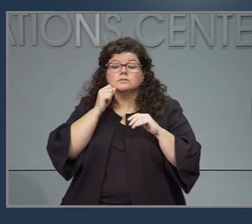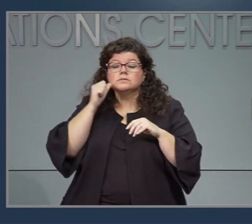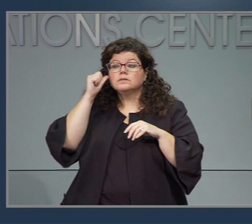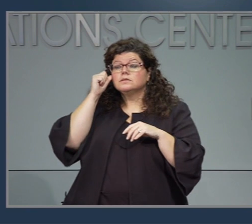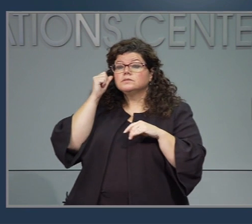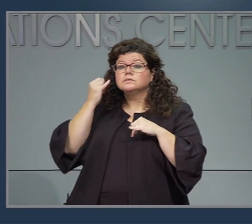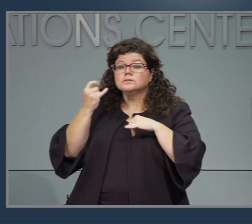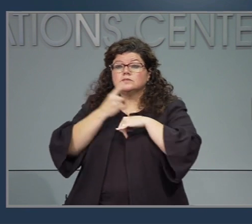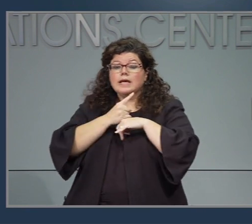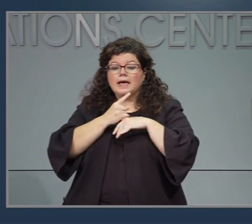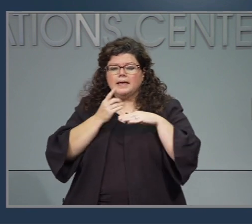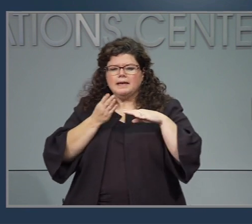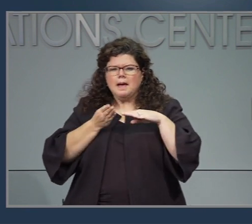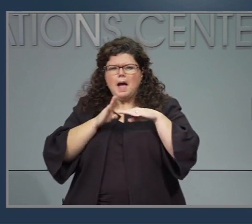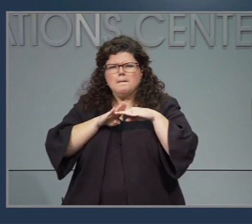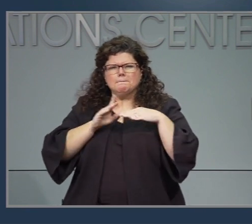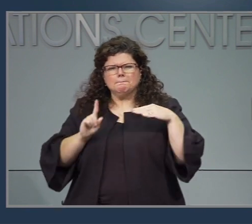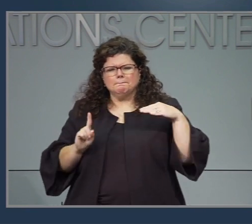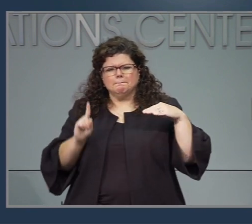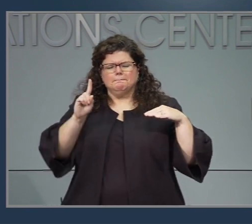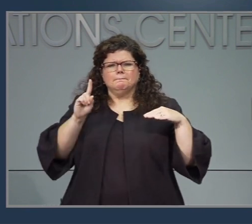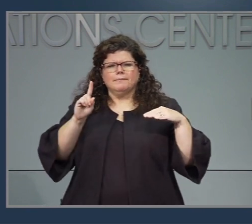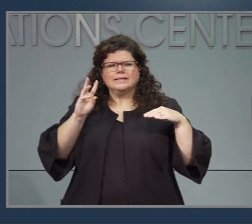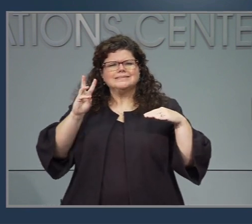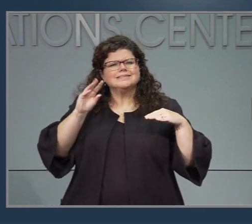pero puede fijarse que en los últimos dos días nuestro